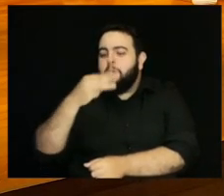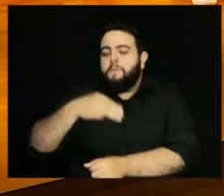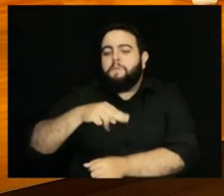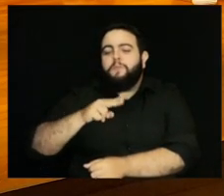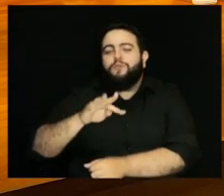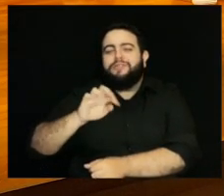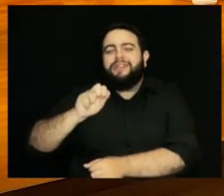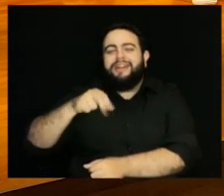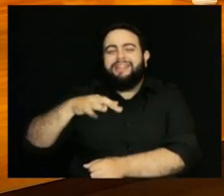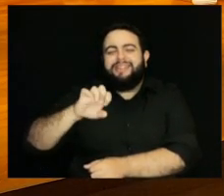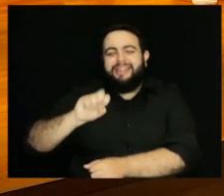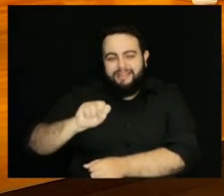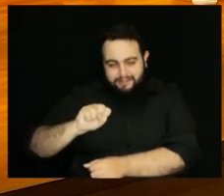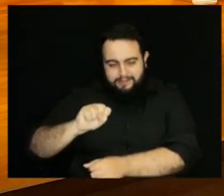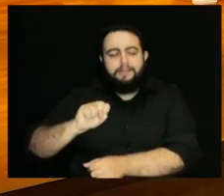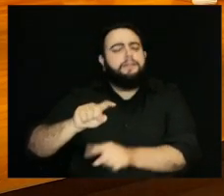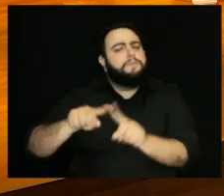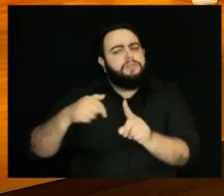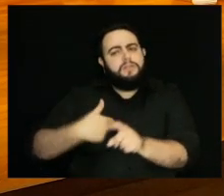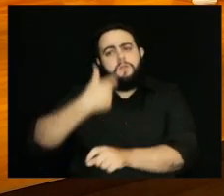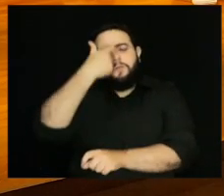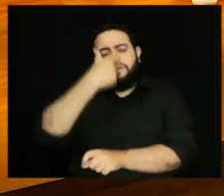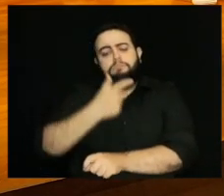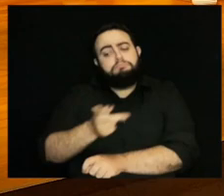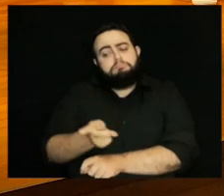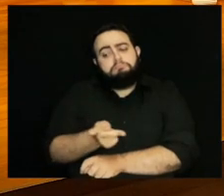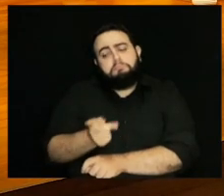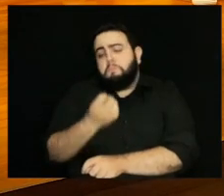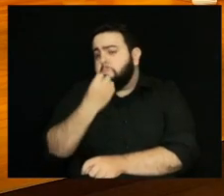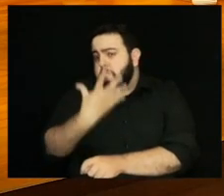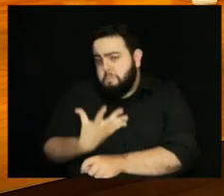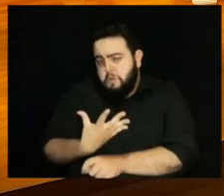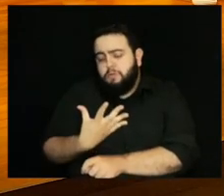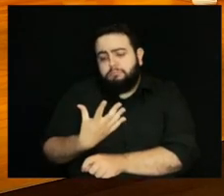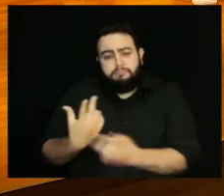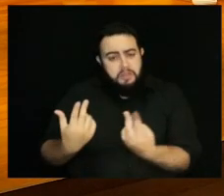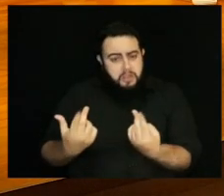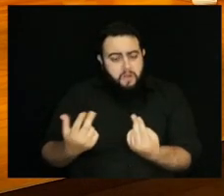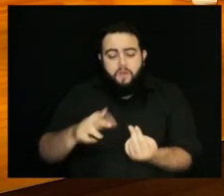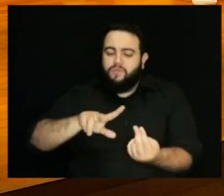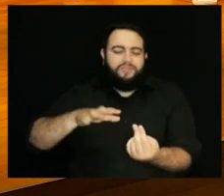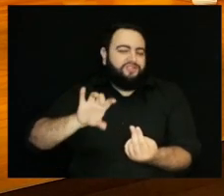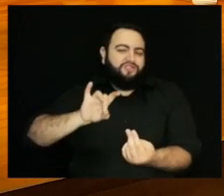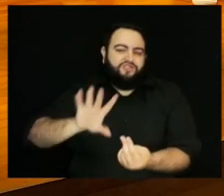mas eu eu acho eles tão bons quanto Os Mutantes, e não sou só eu que acho assim e não é só